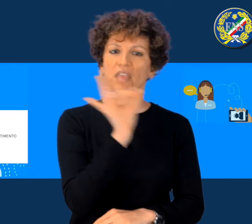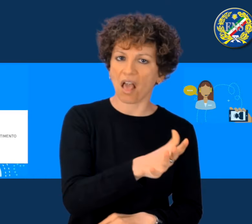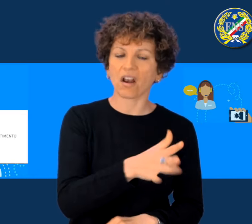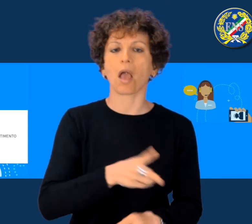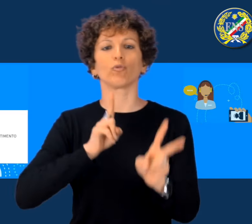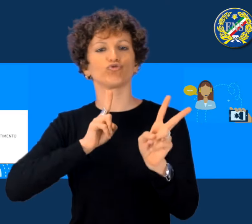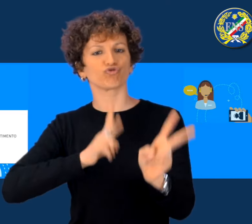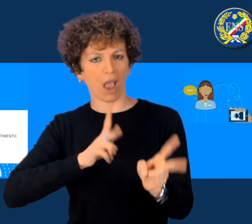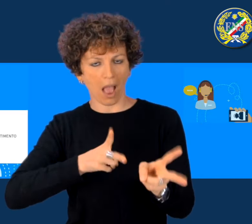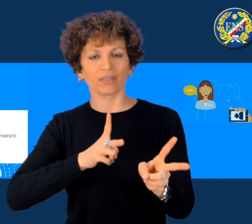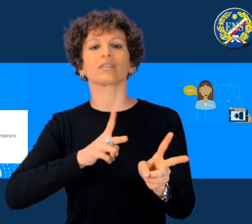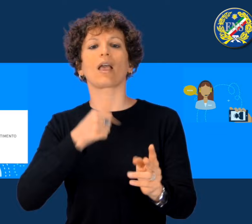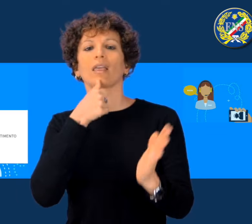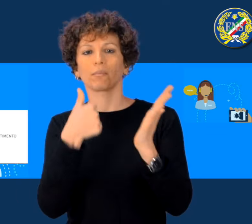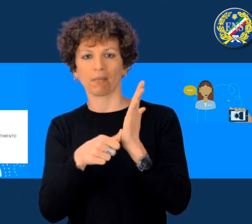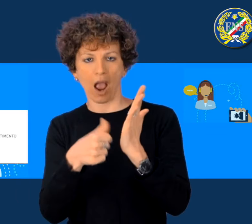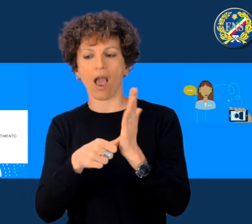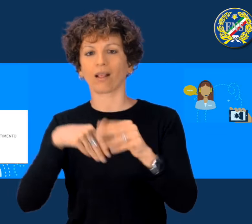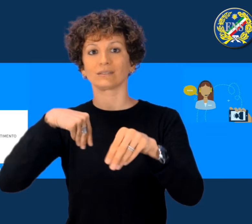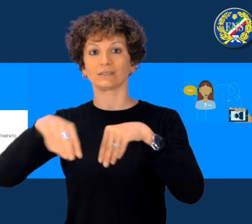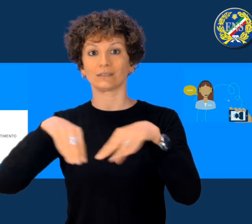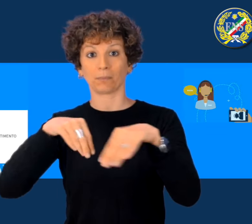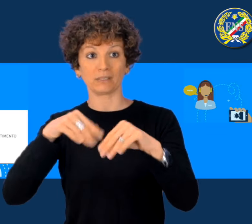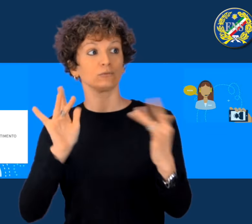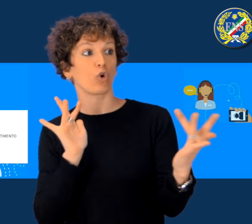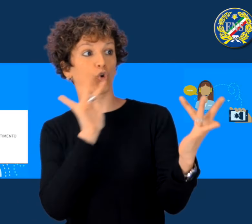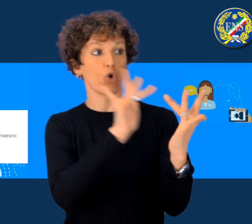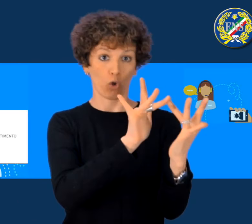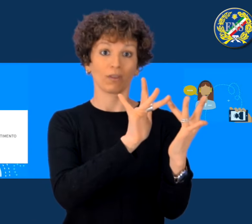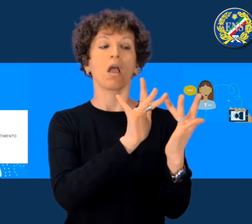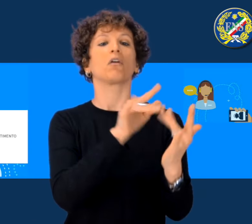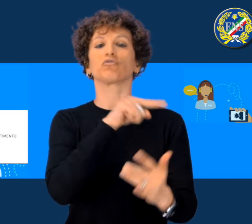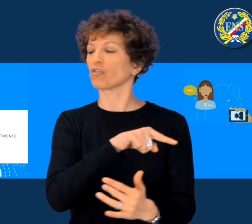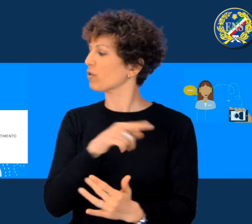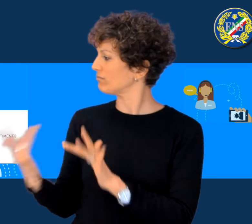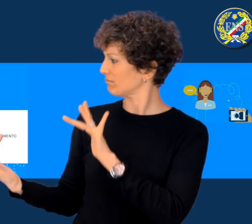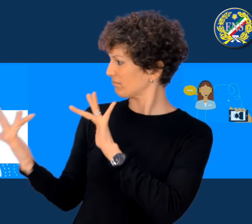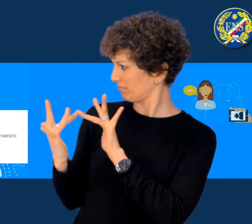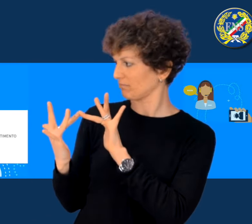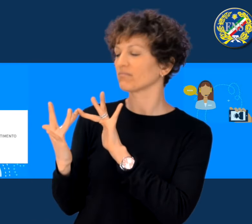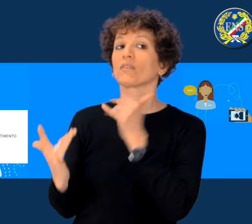di comunicazione - Telegram, Email, CHAT o SMS - all'operatore del Comunic@ENS,